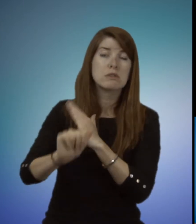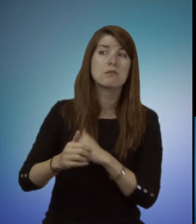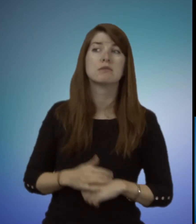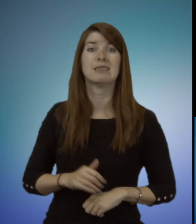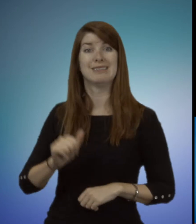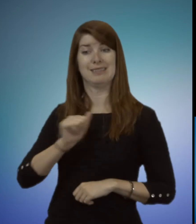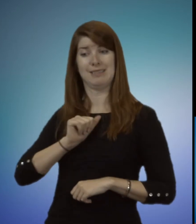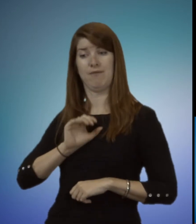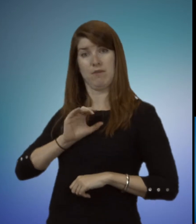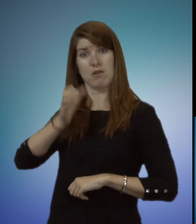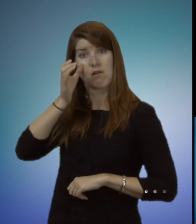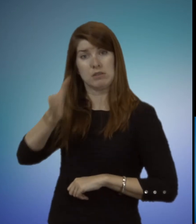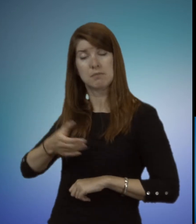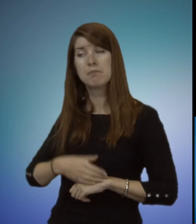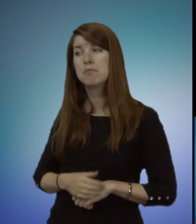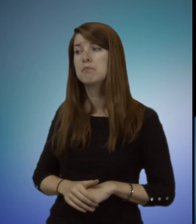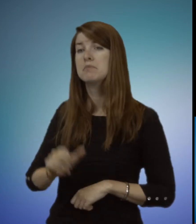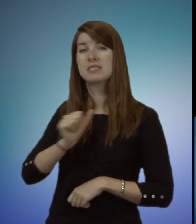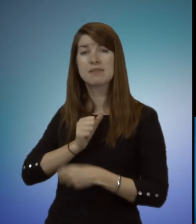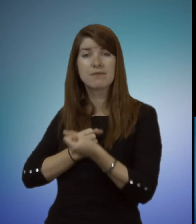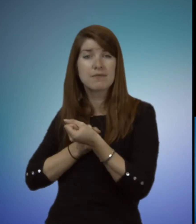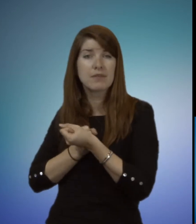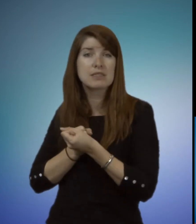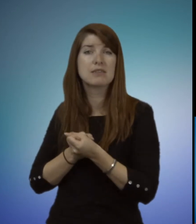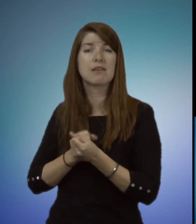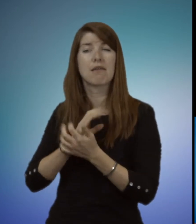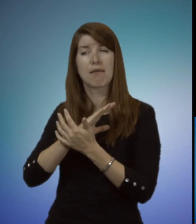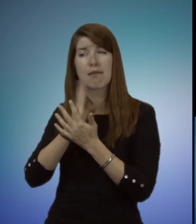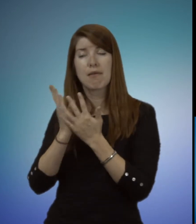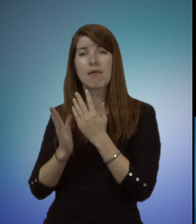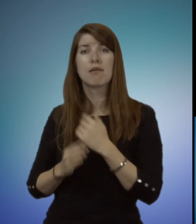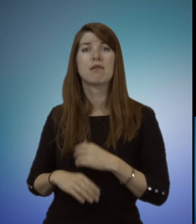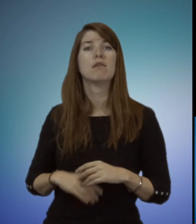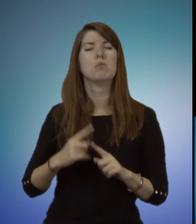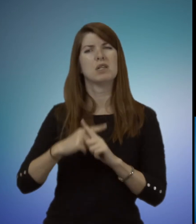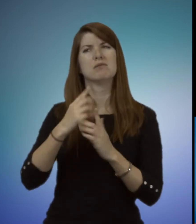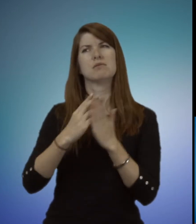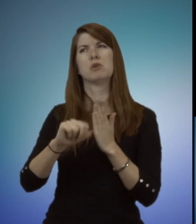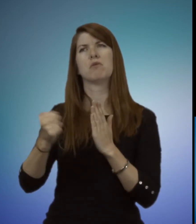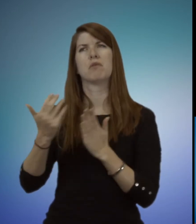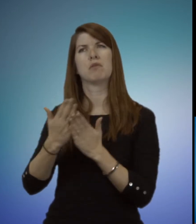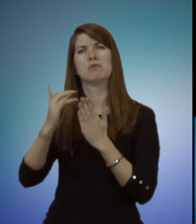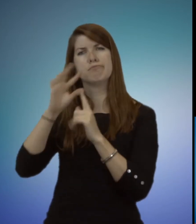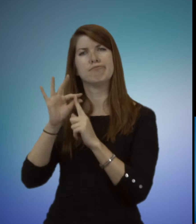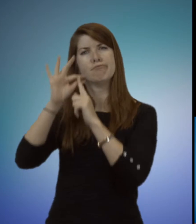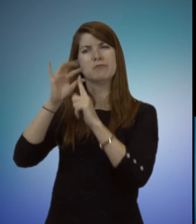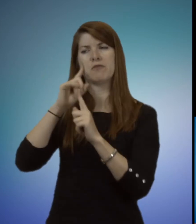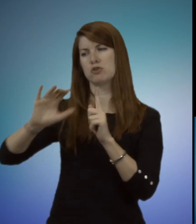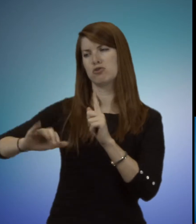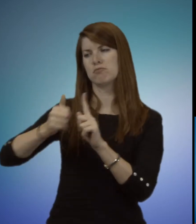habilidades sociales, de autopercepción, autodefensa, y algunas otras áreas singulares de niños sordos y con problemas auditivos, entre las que se incluye la instrucción especializada